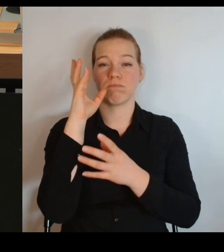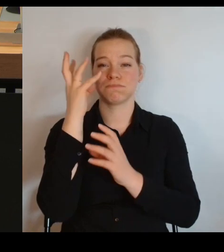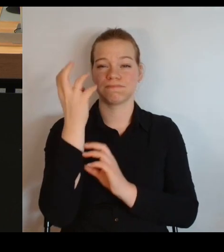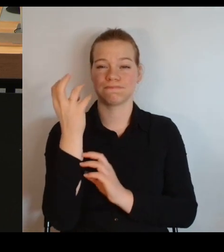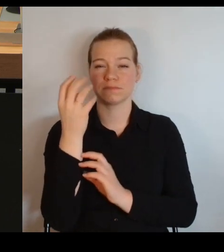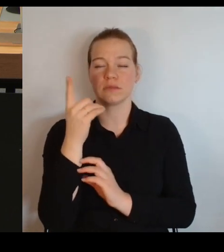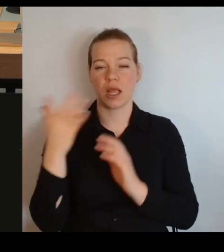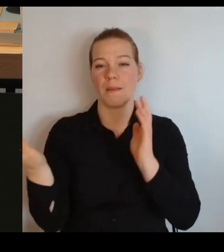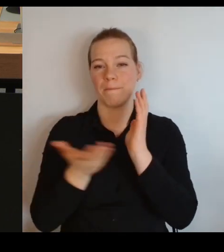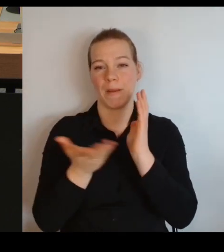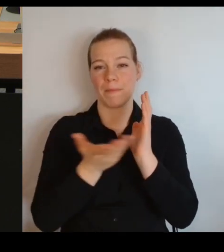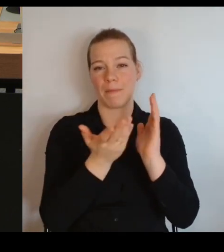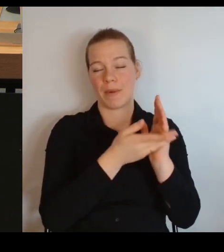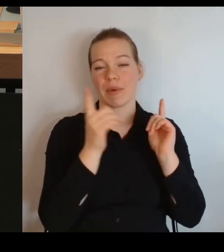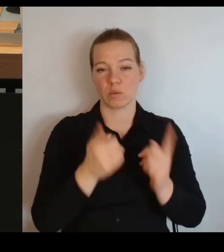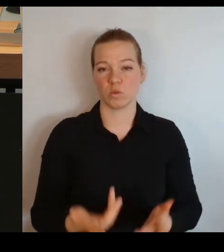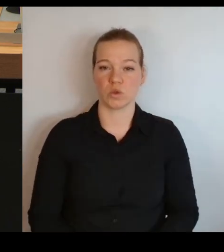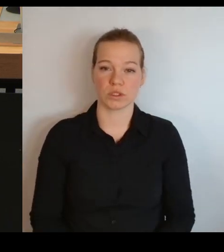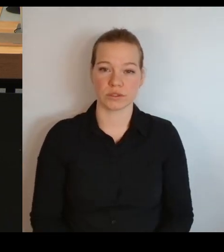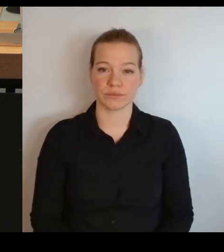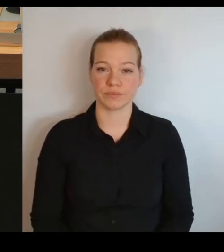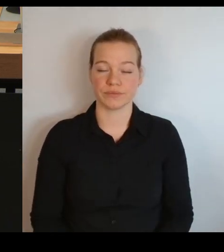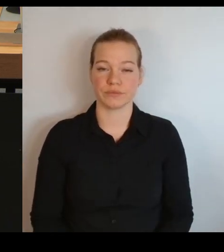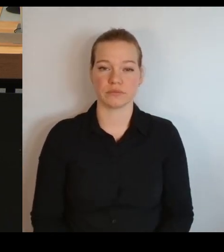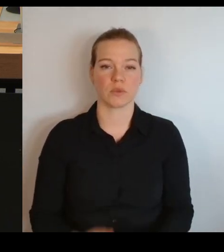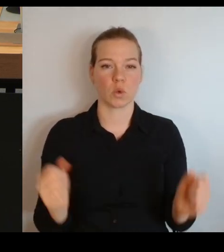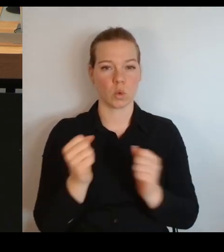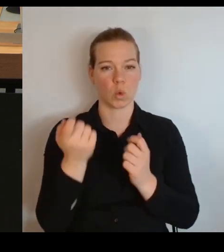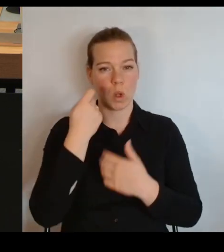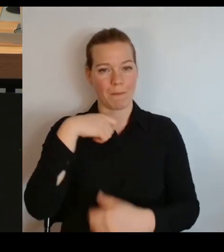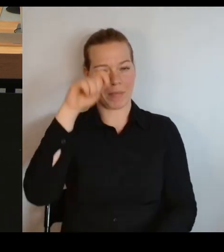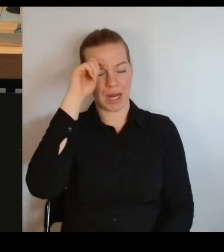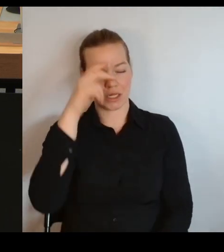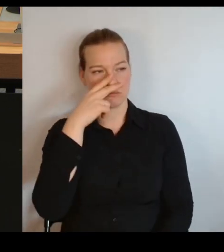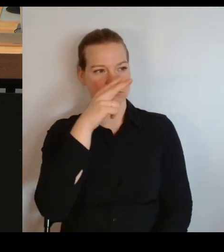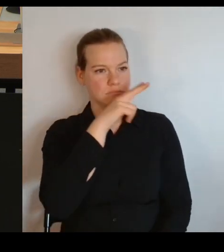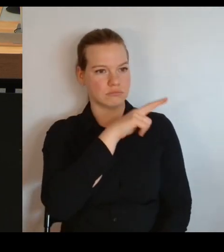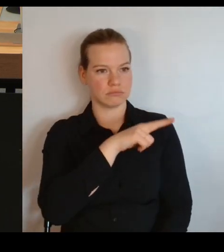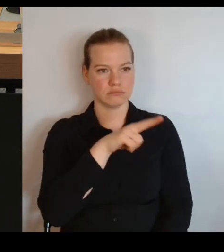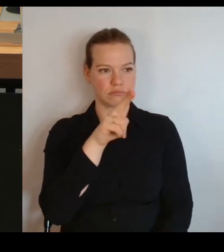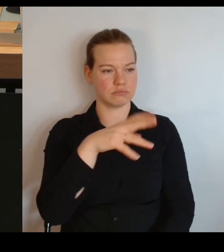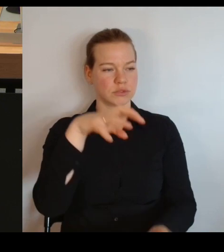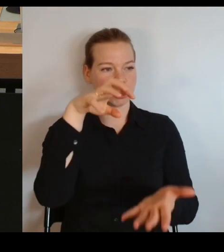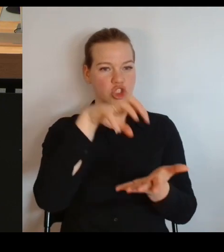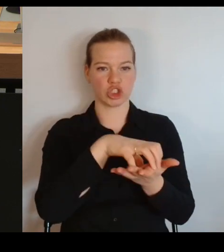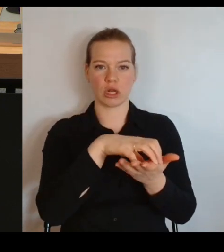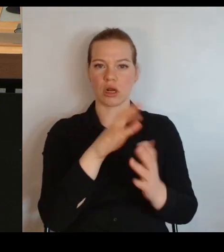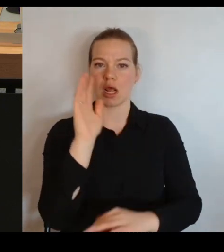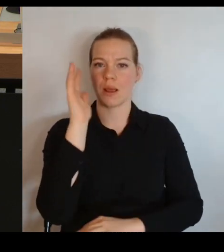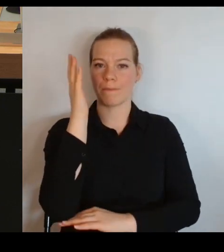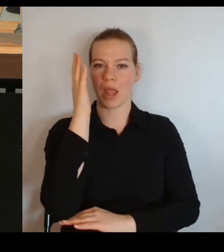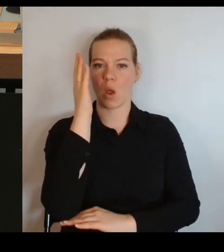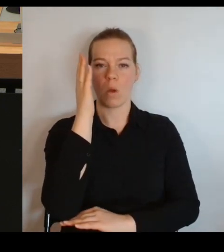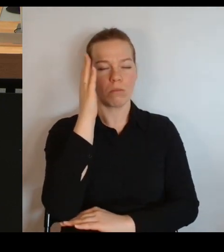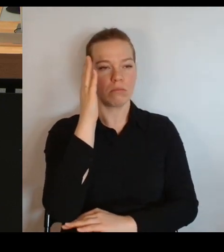mehr Bäume in der Stadt. Dass wir immer mehr Bäume in der Stadt verlieren. Und deshalb wollen wir umsteuern. Wir wollen einen Paradigmenwechsel